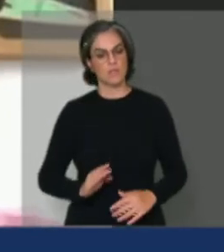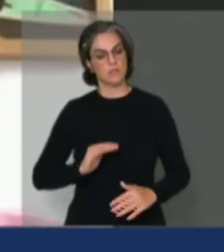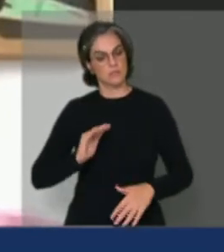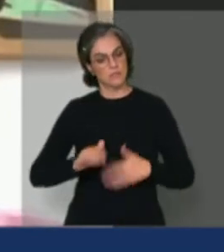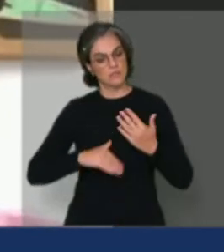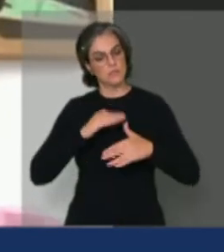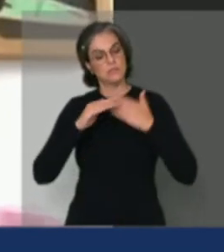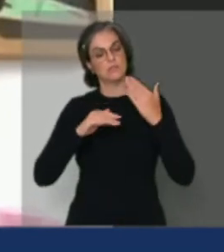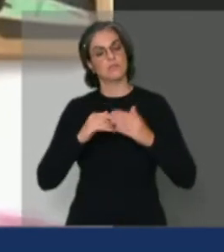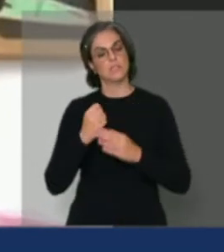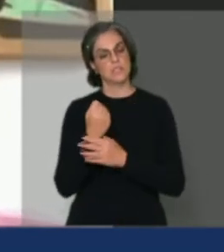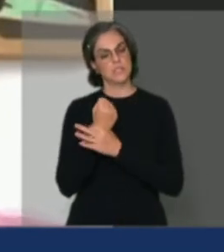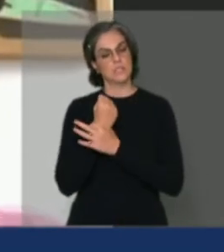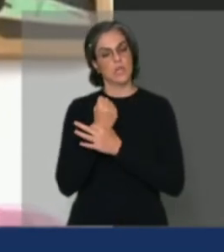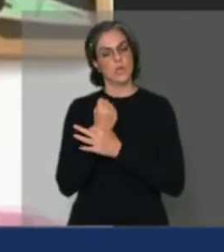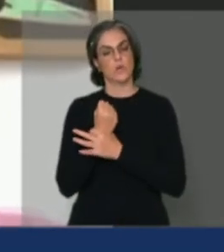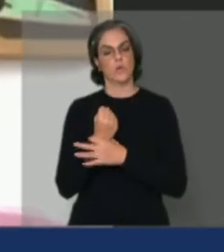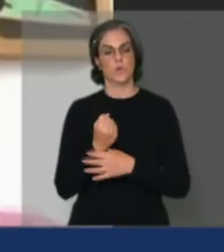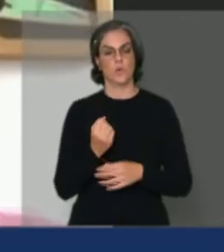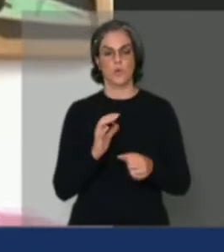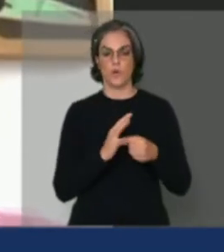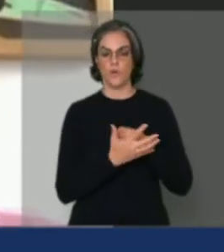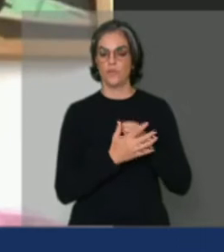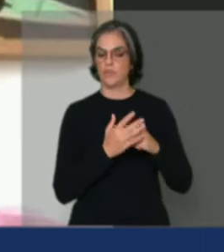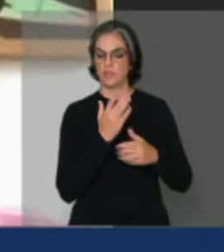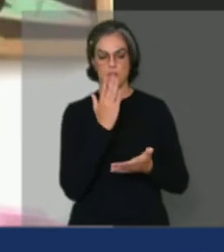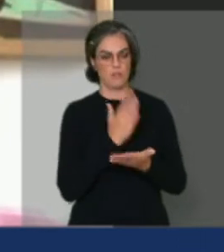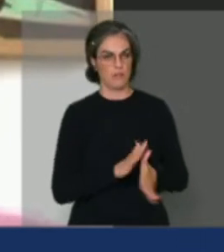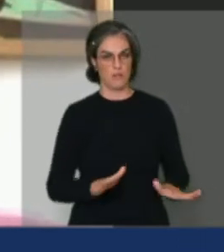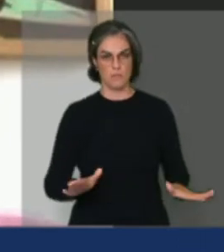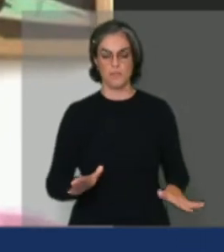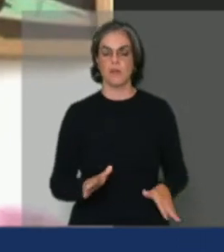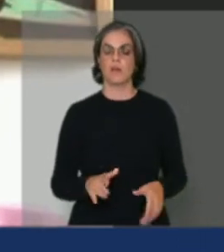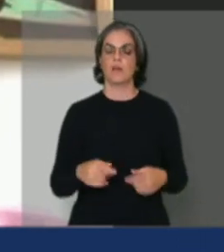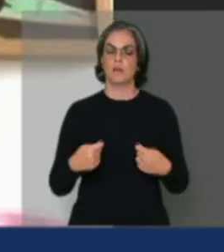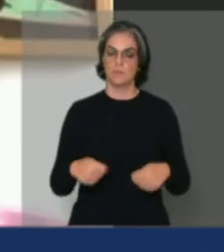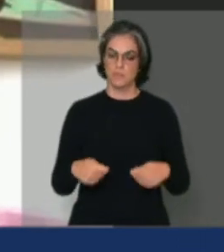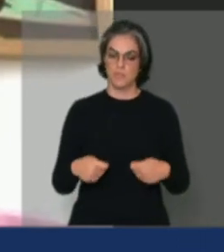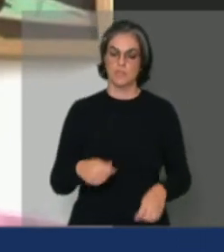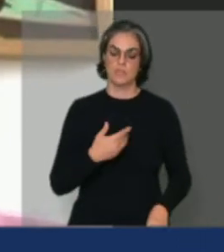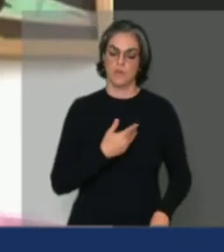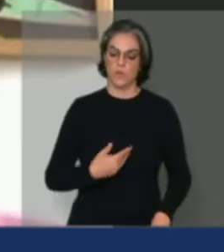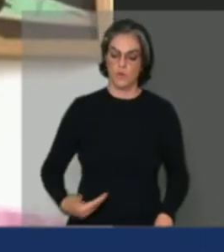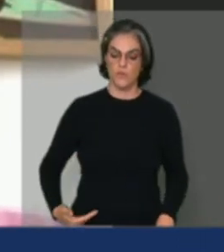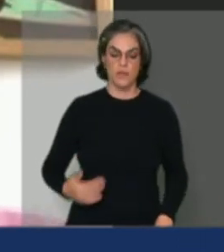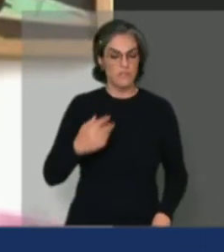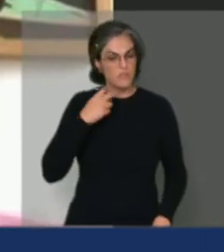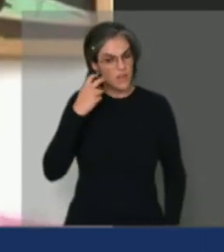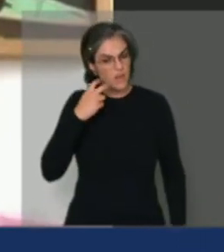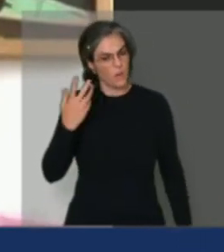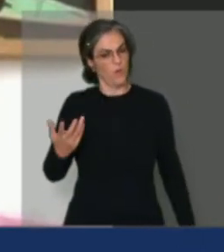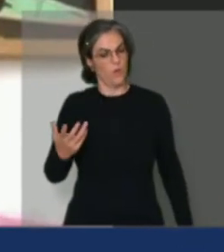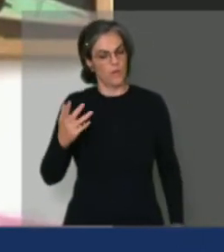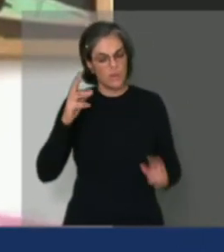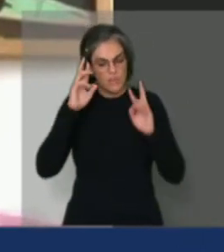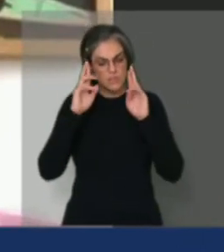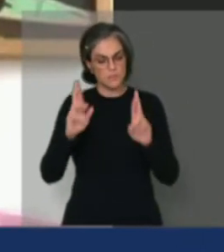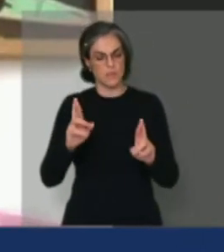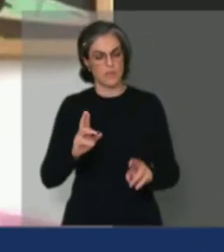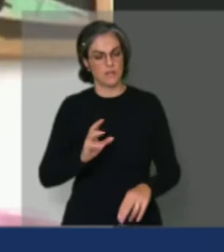LIVRE DA COVID, E COM O GOVERNO QUE TENHA VERGONHA, RESPEITO, E AME A VIDA, E NÃO